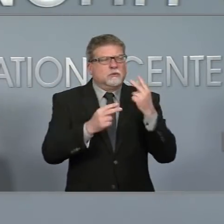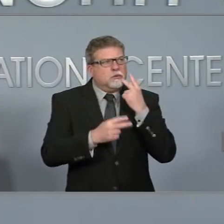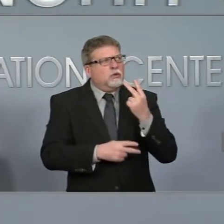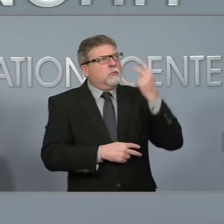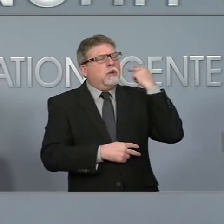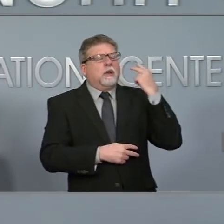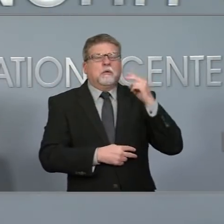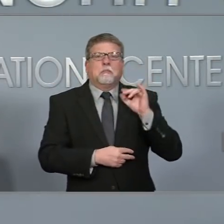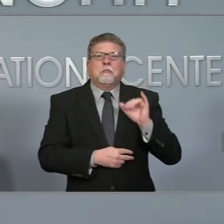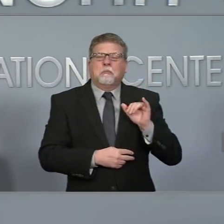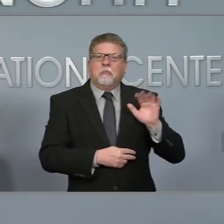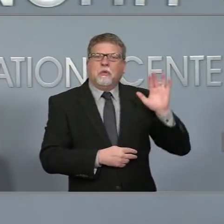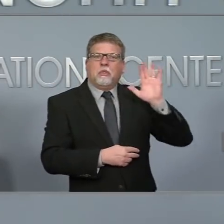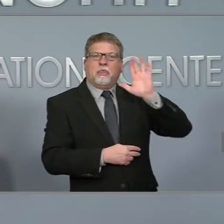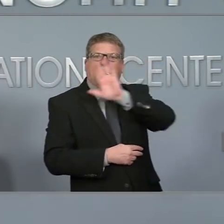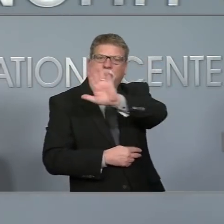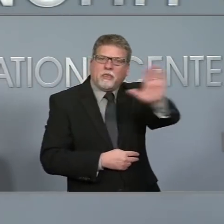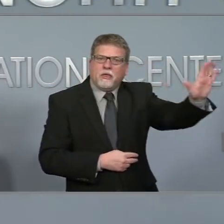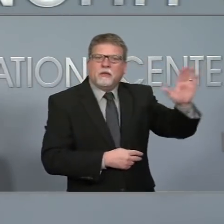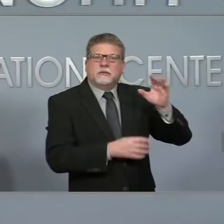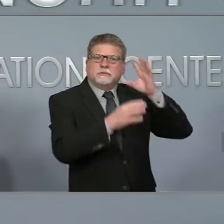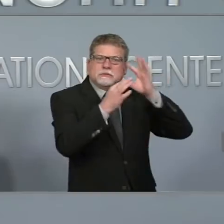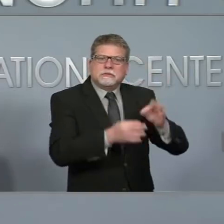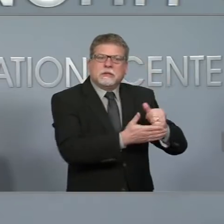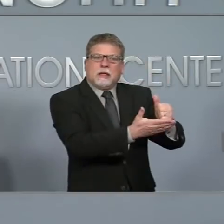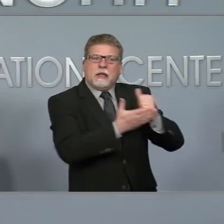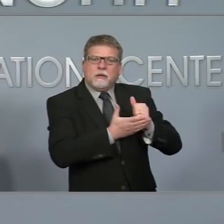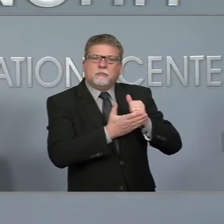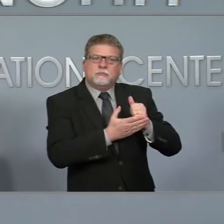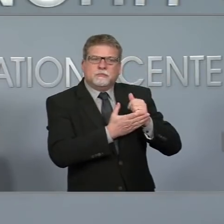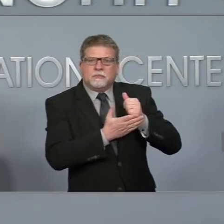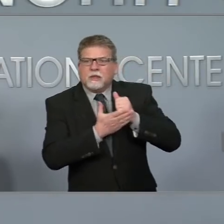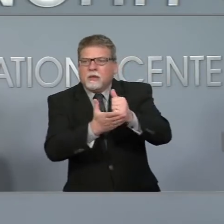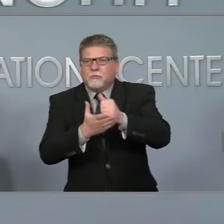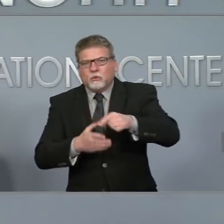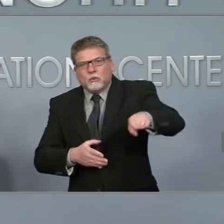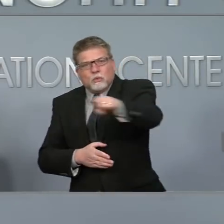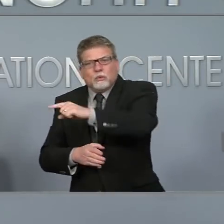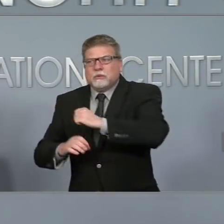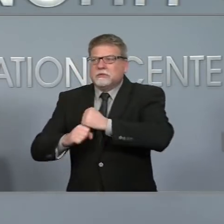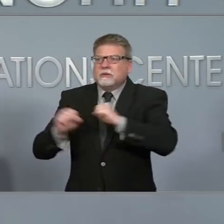Pública que tomen buenas decisiones y general no han hecho.